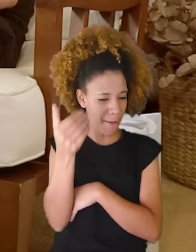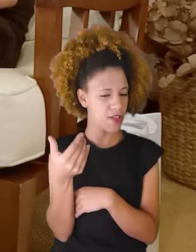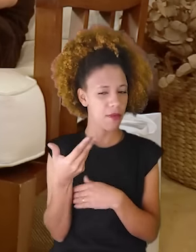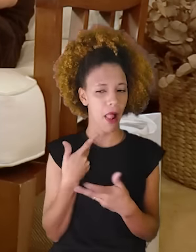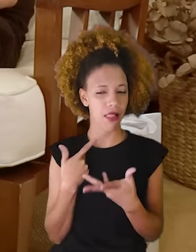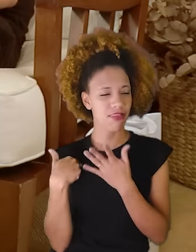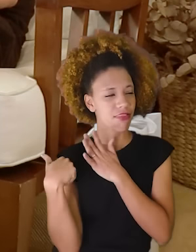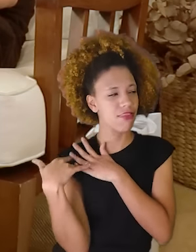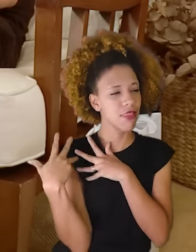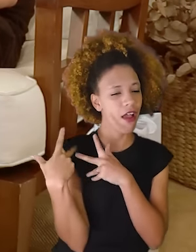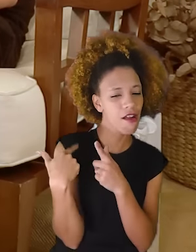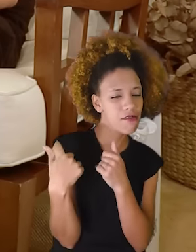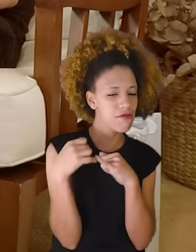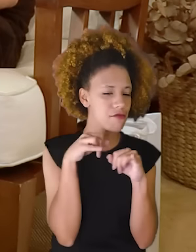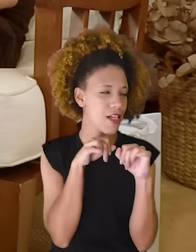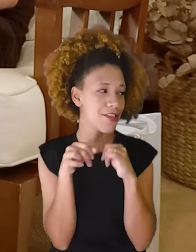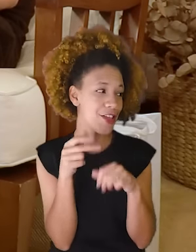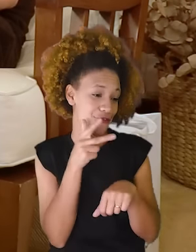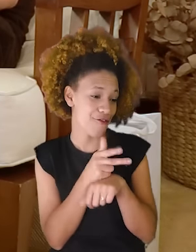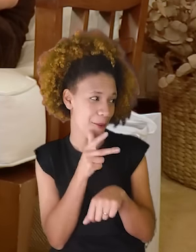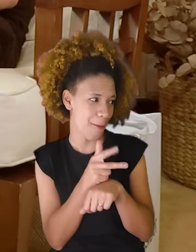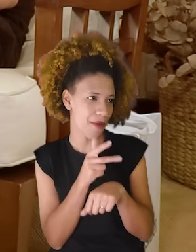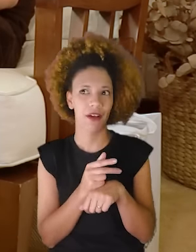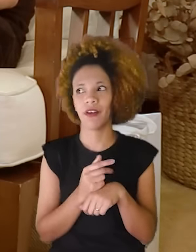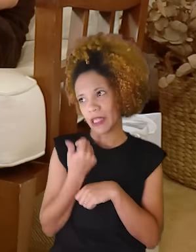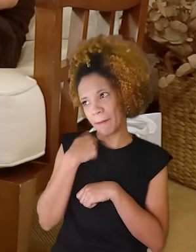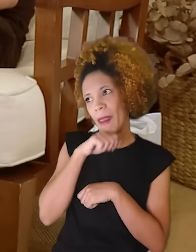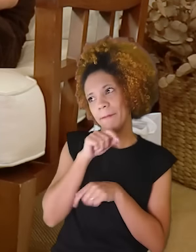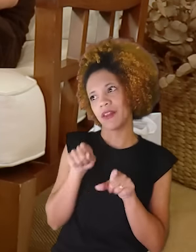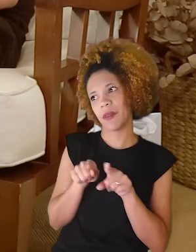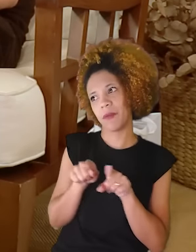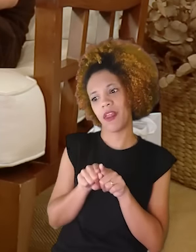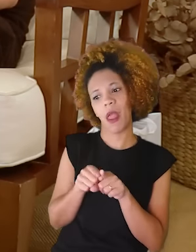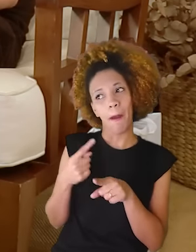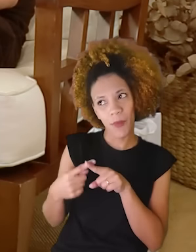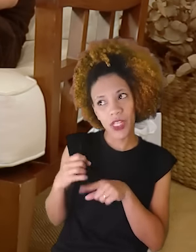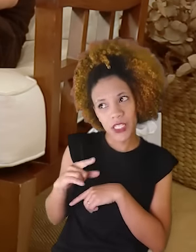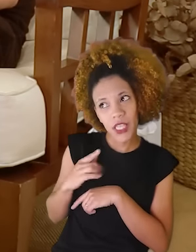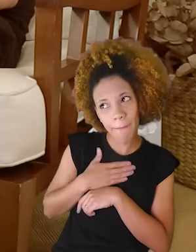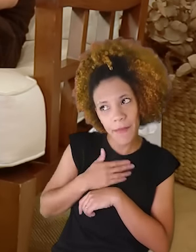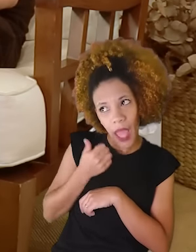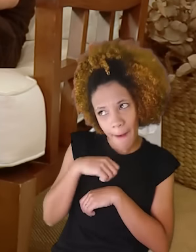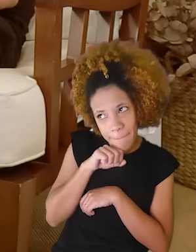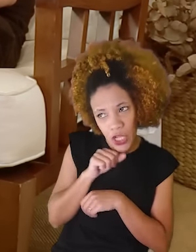insinuando né e filmar com a relação do teu pai é minha mãe se minha mãe tiver junto Ah é uma ideia